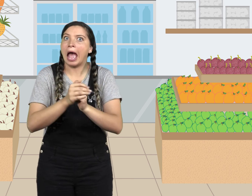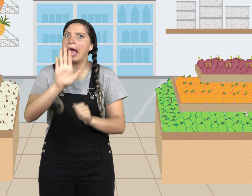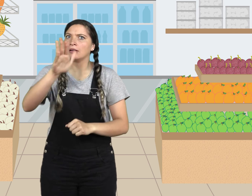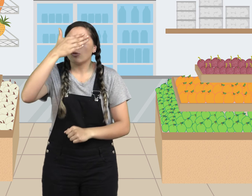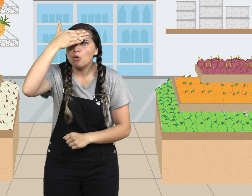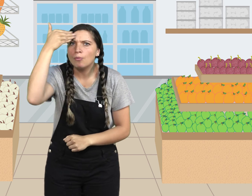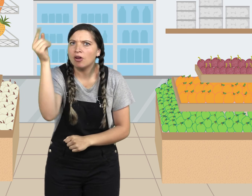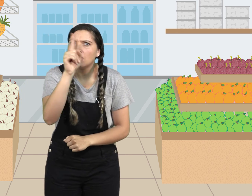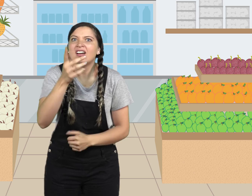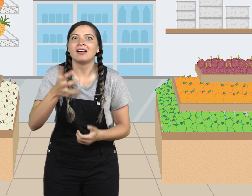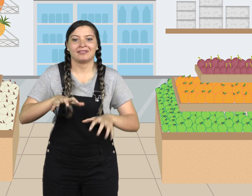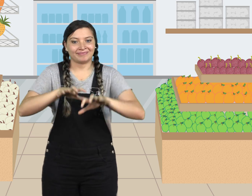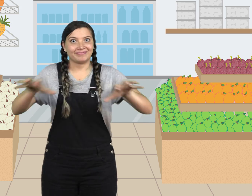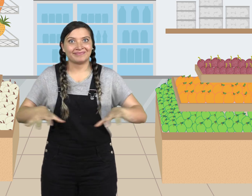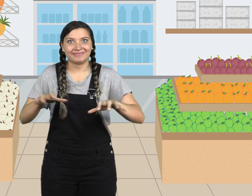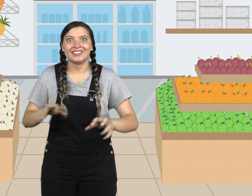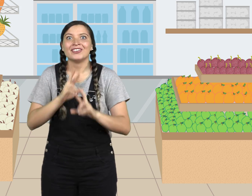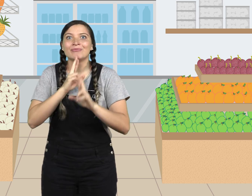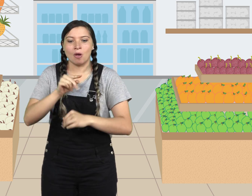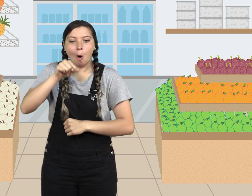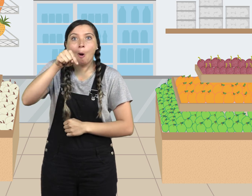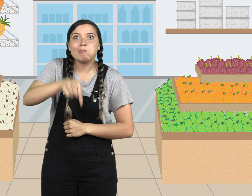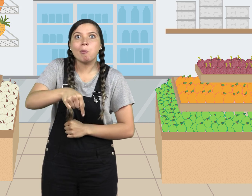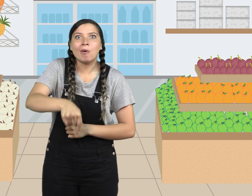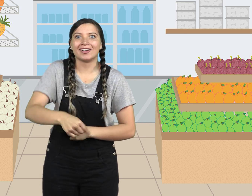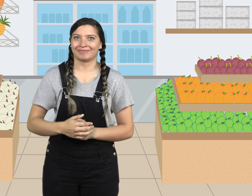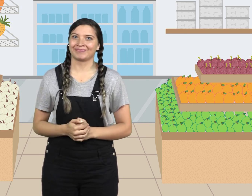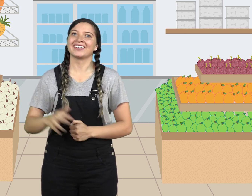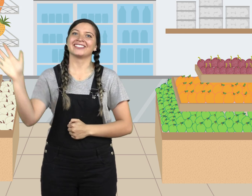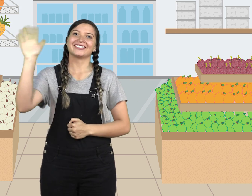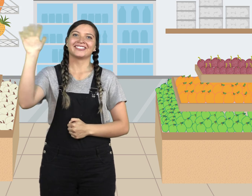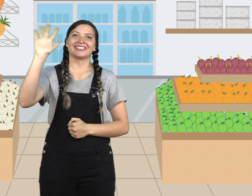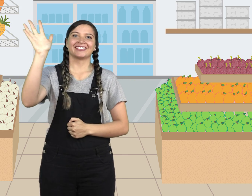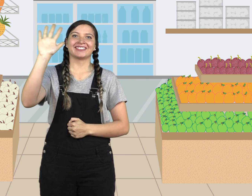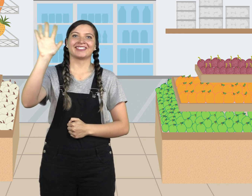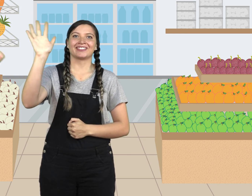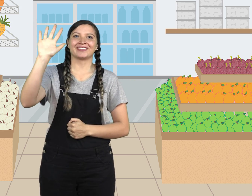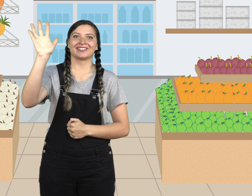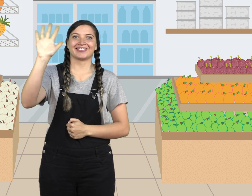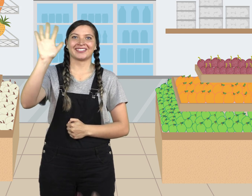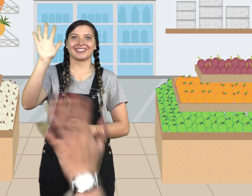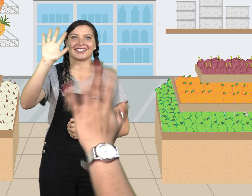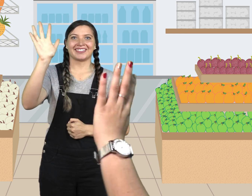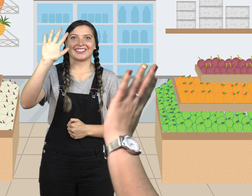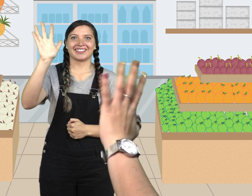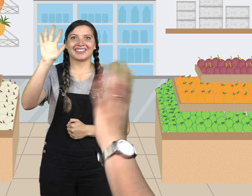Ah, pero no olviden responder las actividades que se encuentran en la parte de abajo. ¡Adiós! Sí... ¡Adiós! —Adiós.